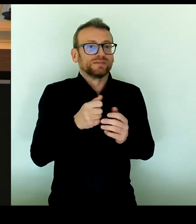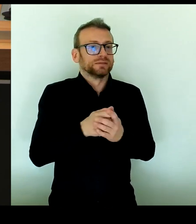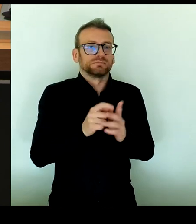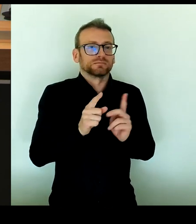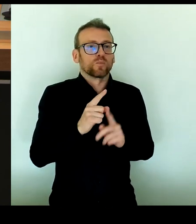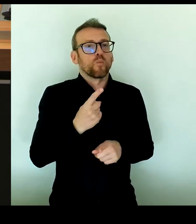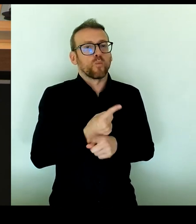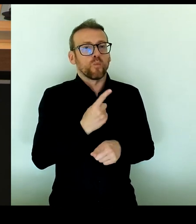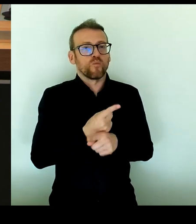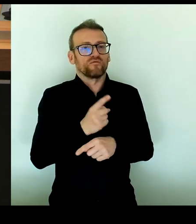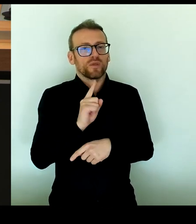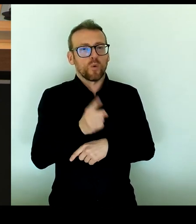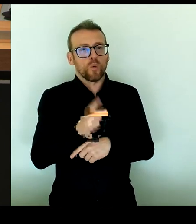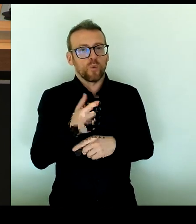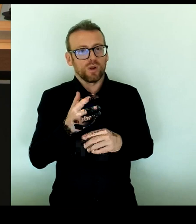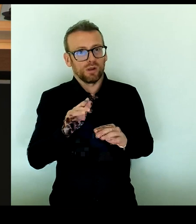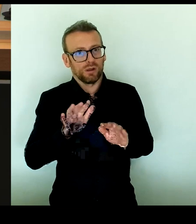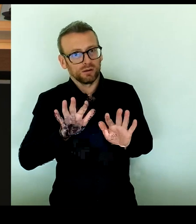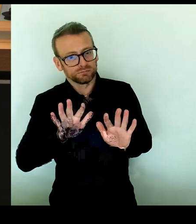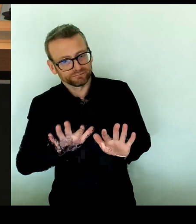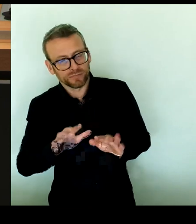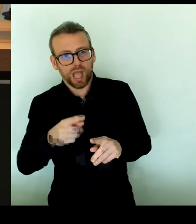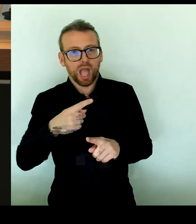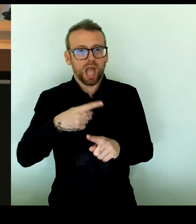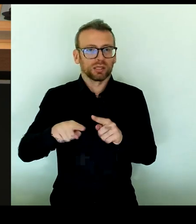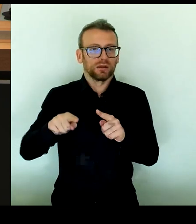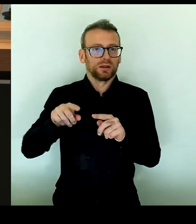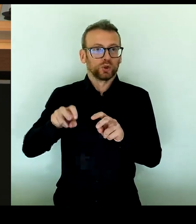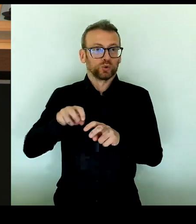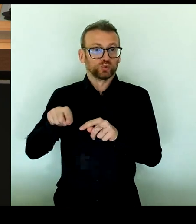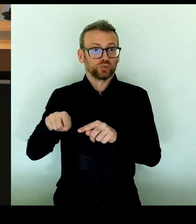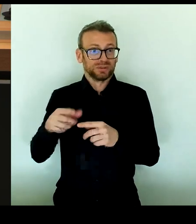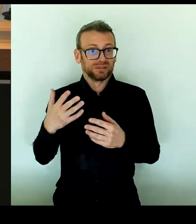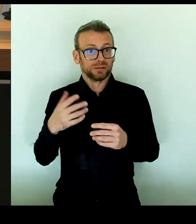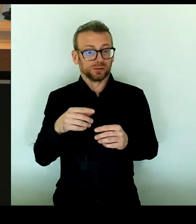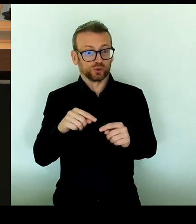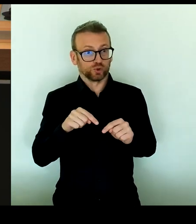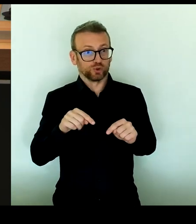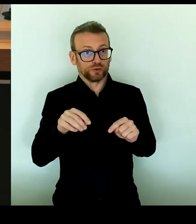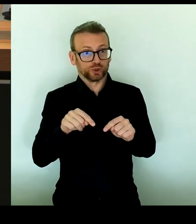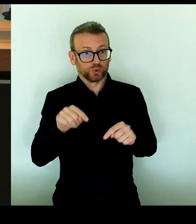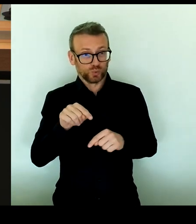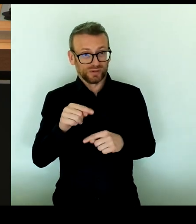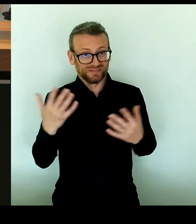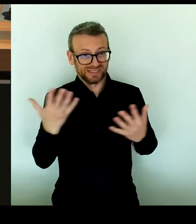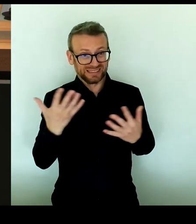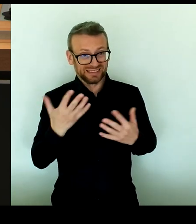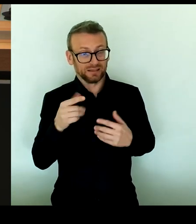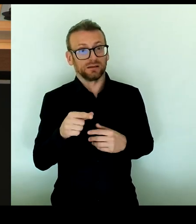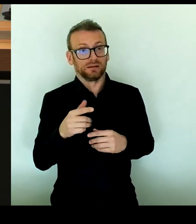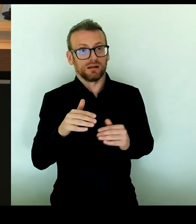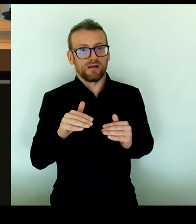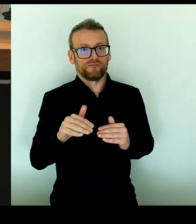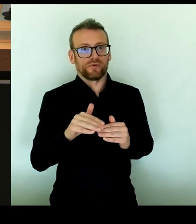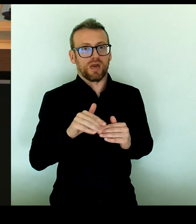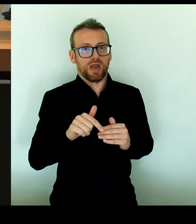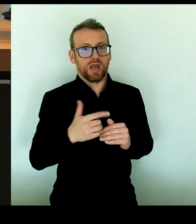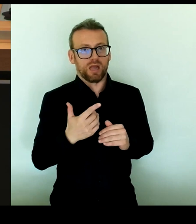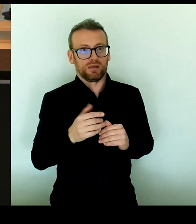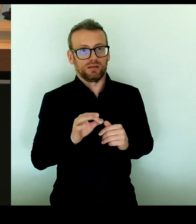Mindestens 14 Anlagen mit rund 400 Parzellen und 114.000 Quadratmeter Fläche sollen schon jetzt weichen. Weitere